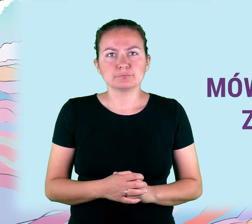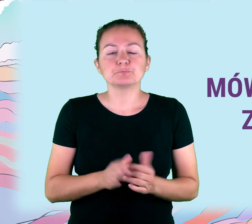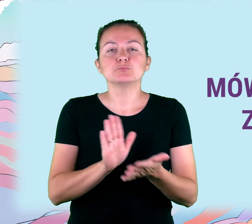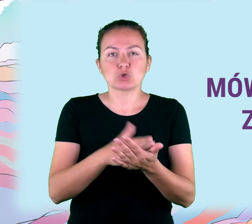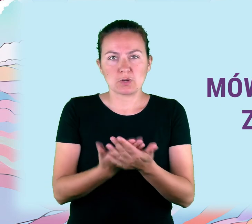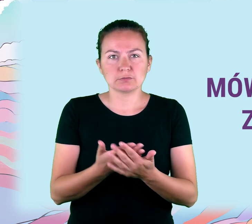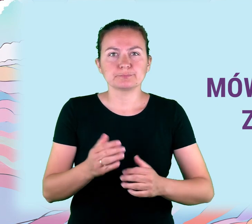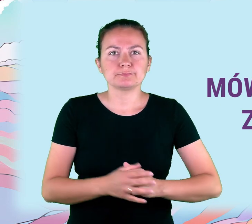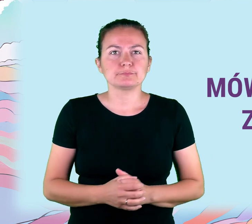Przykłady: